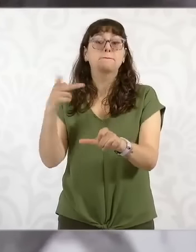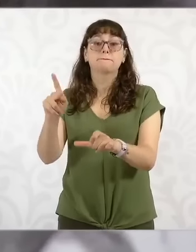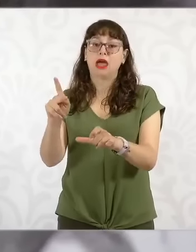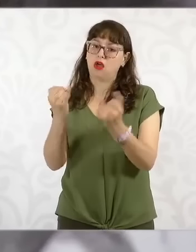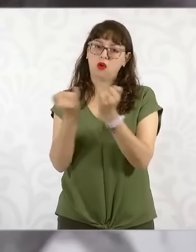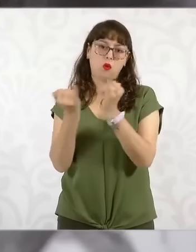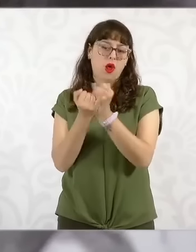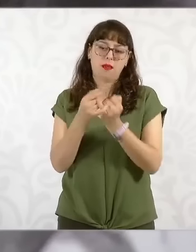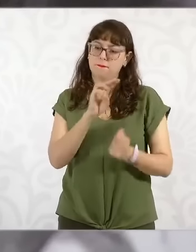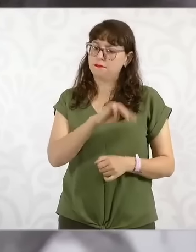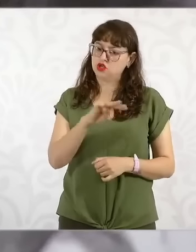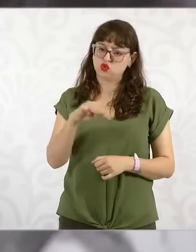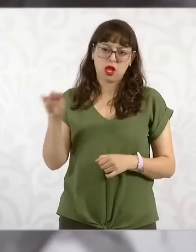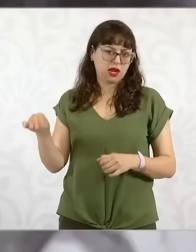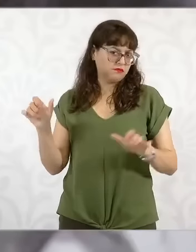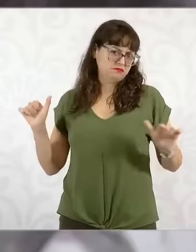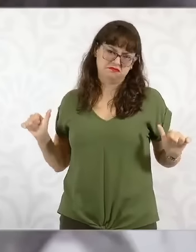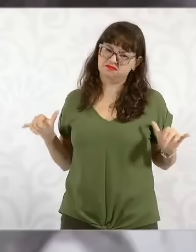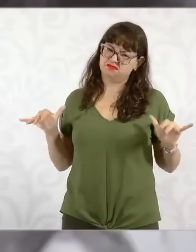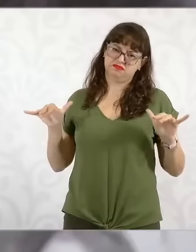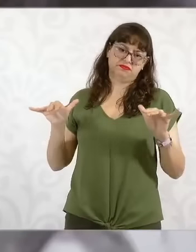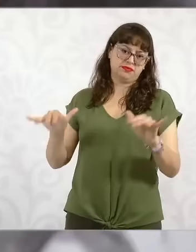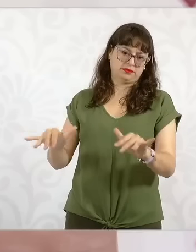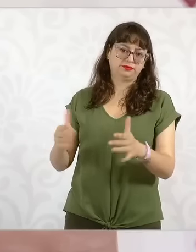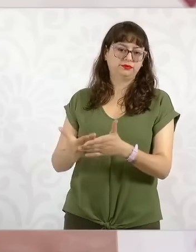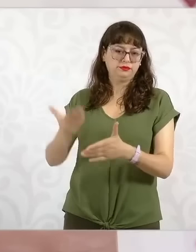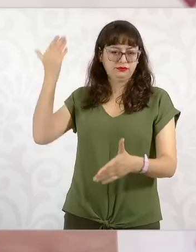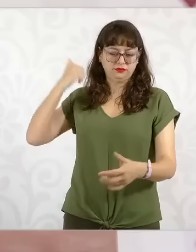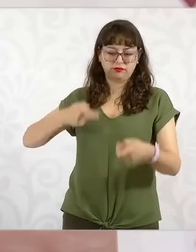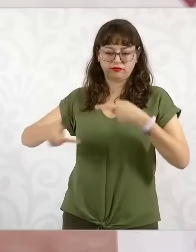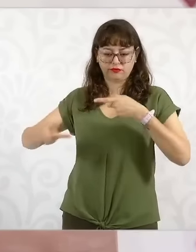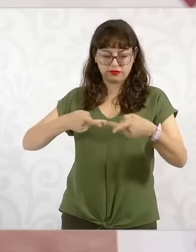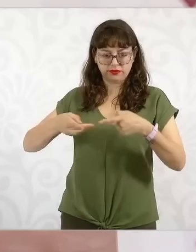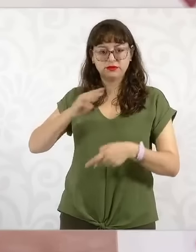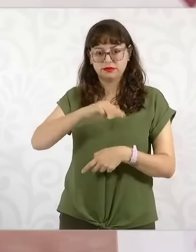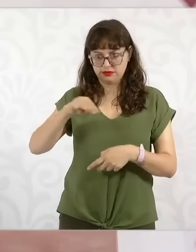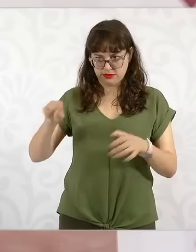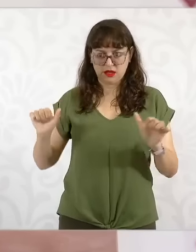de la de la señora presidenta cuando inició el plan Michoacán. También la Secretaría de Marina